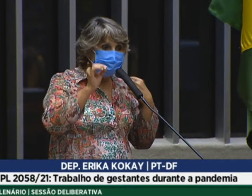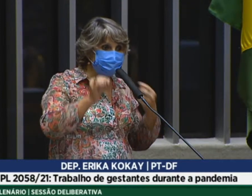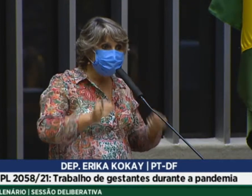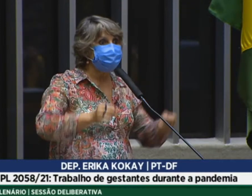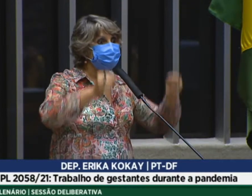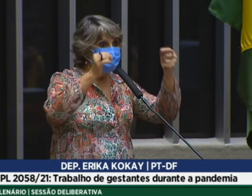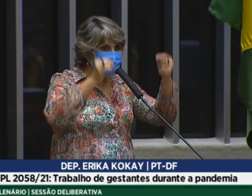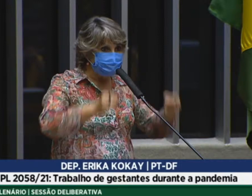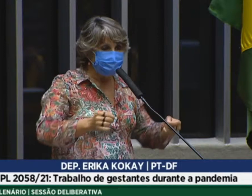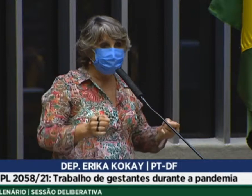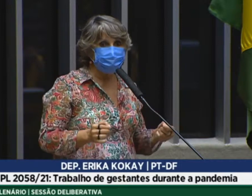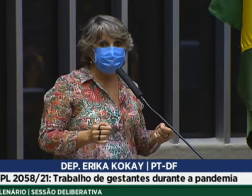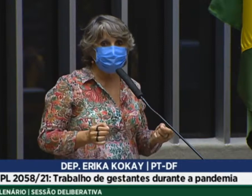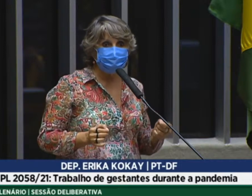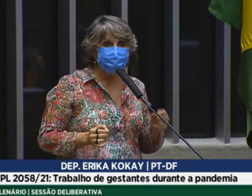FUNÇÕES DE LIVRE PROVIMENTO, SÃO DETENTORA DE... ENTÃO,